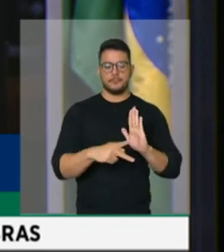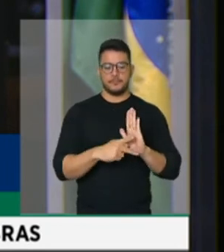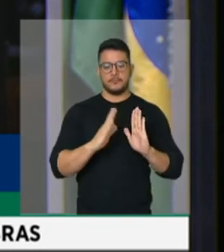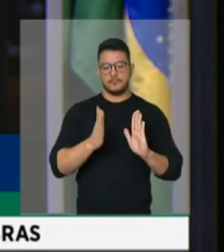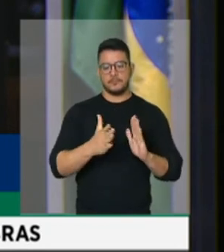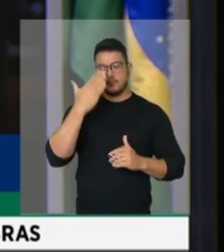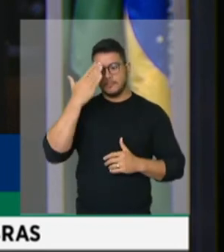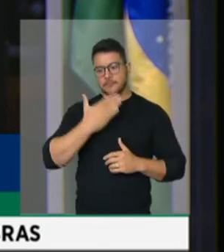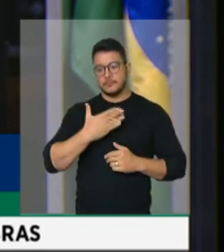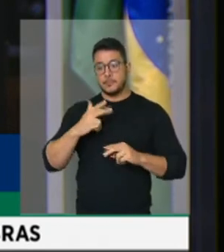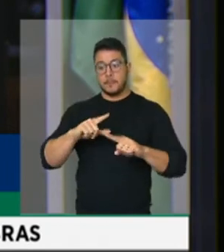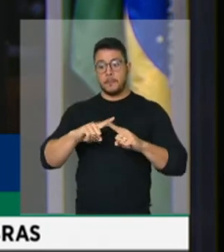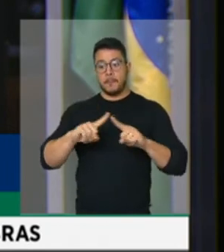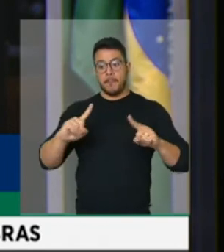ENERGIA. ENTENDEMOS COMO IMPORTANTE A REPARTIÇÃO DO